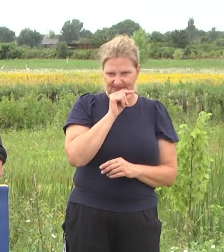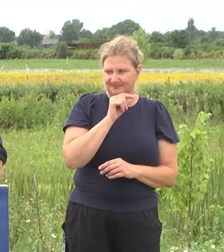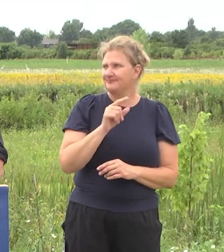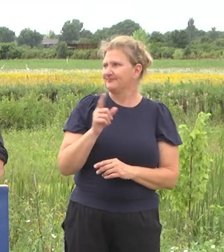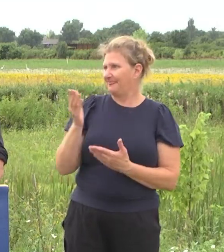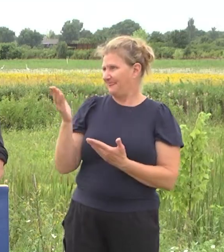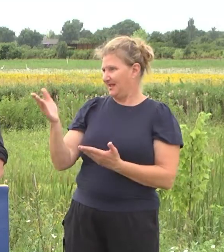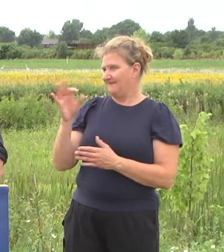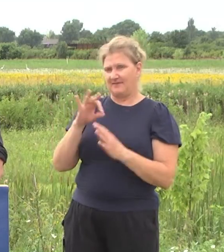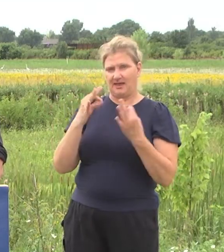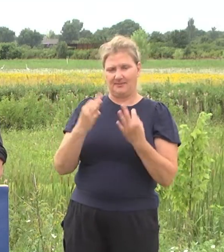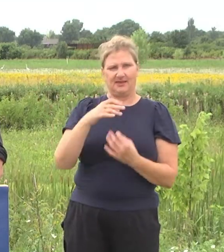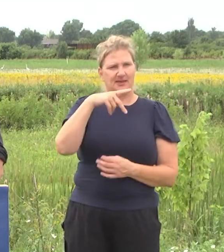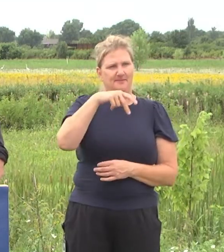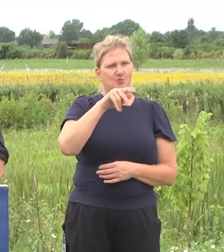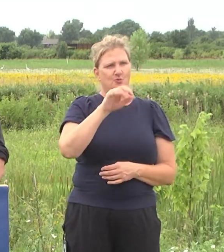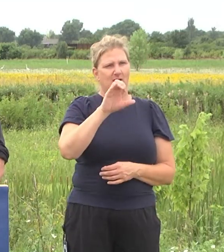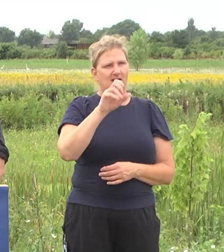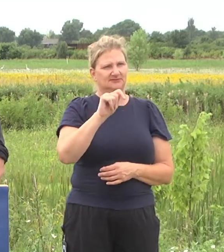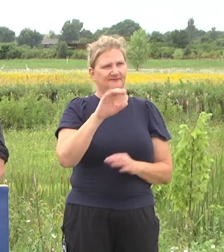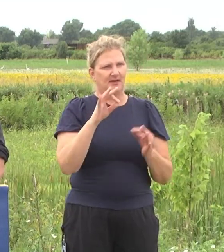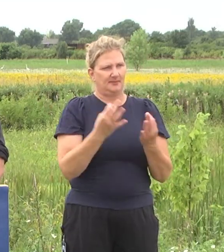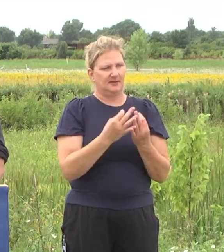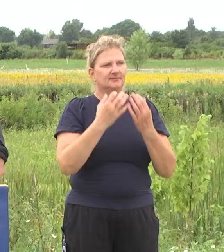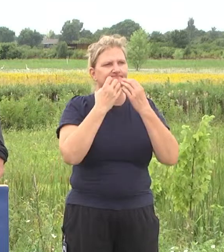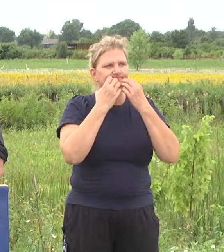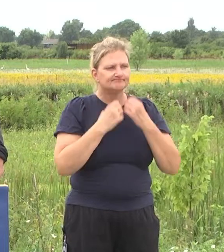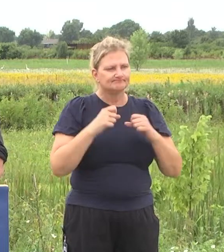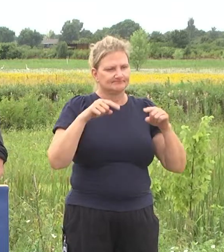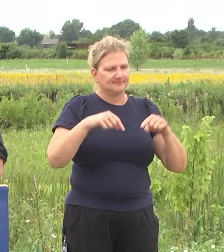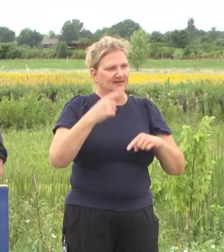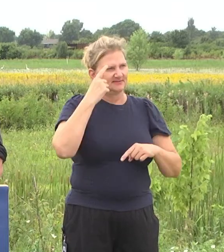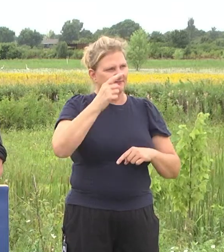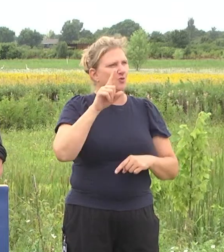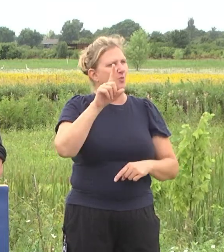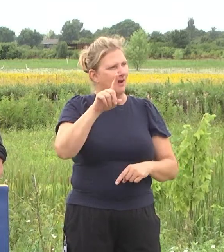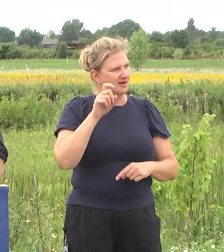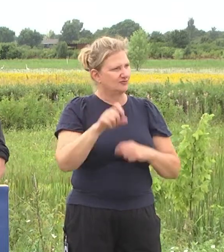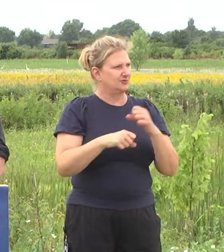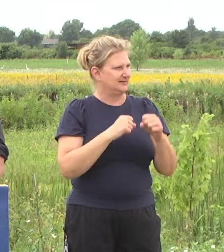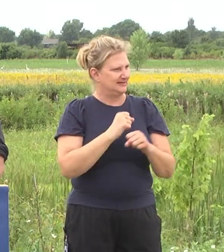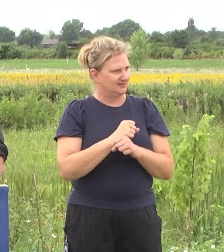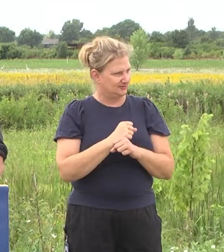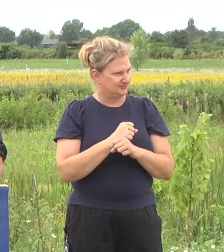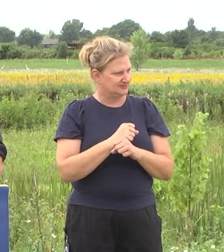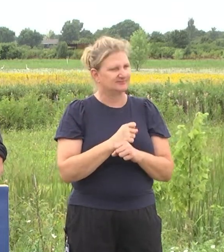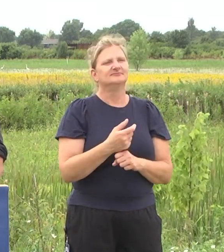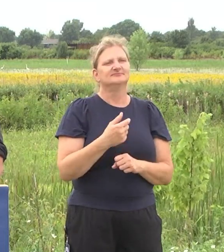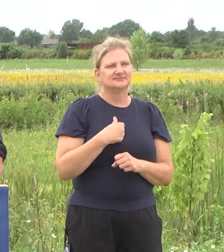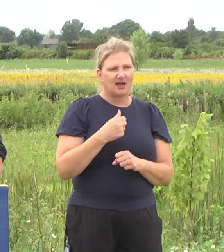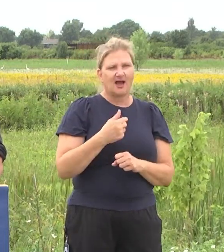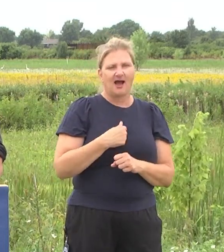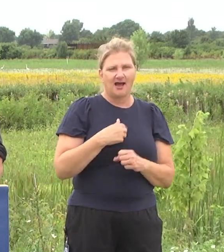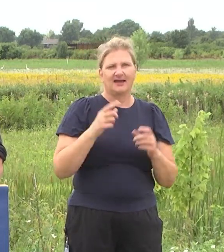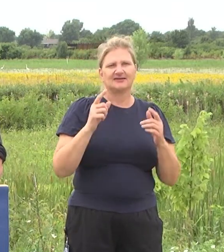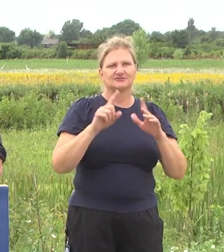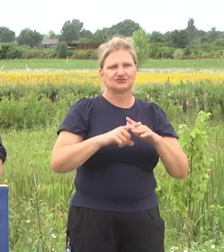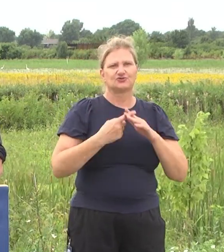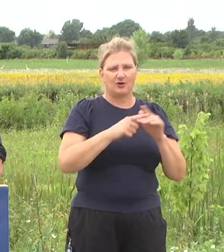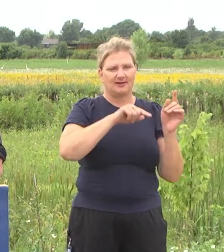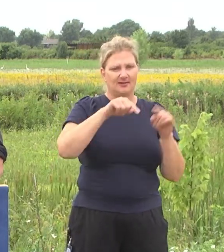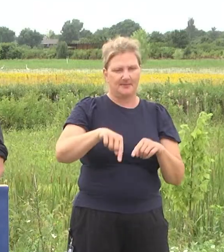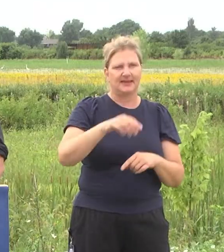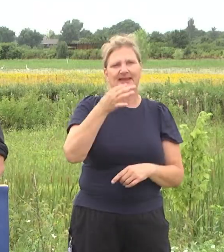este lugar durante casi un siglo. Empecé a visitarlo en 1990, cuando la calle 29 aún era un camino de grava